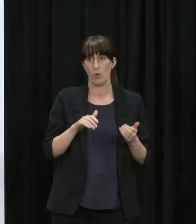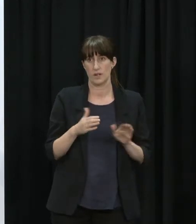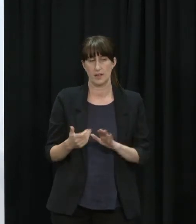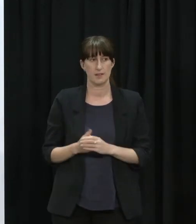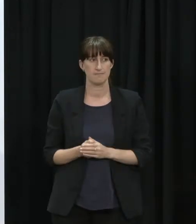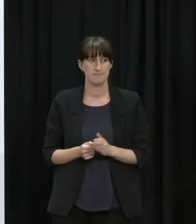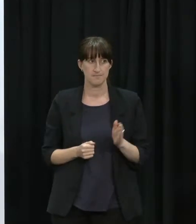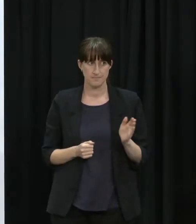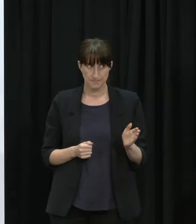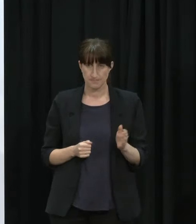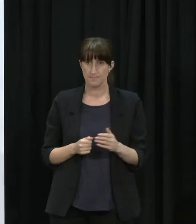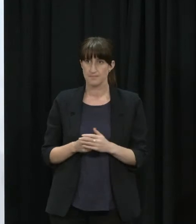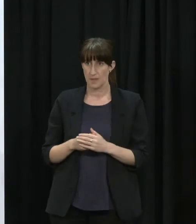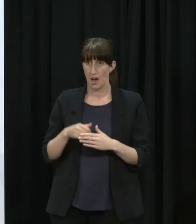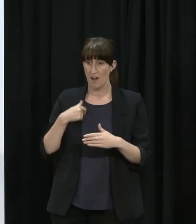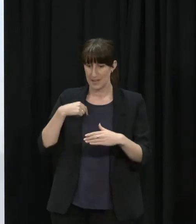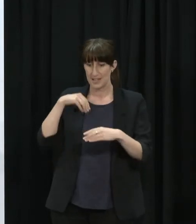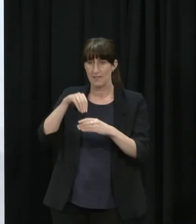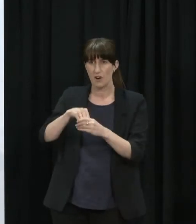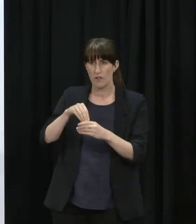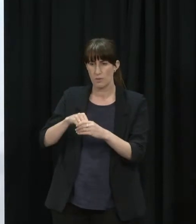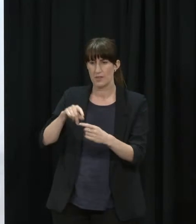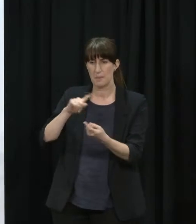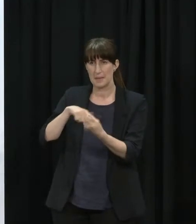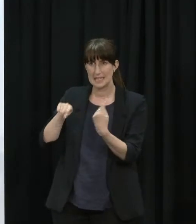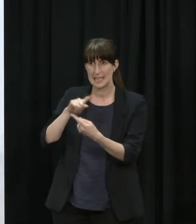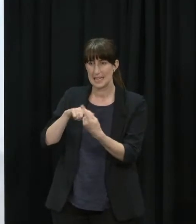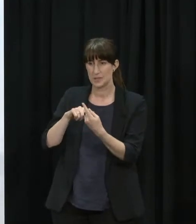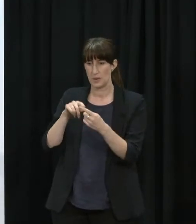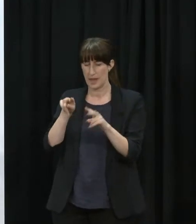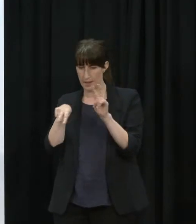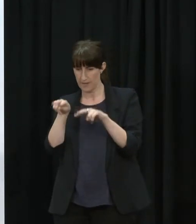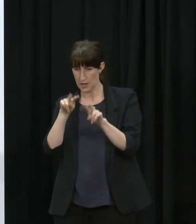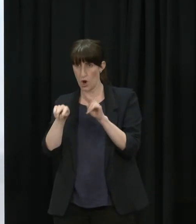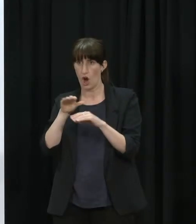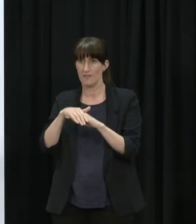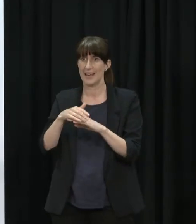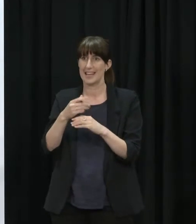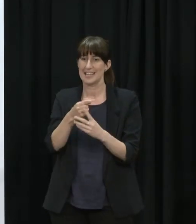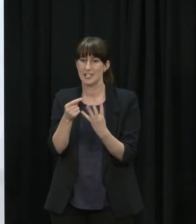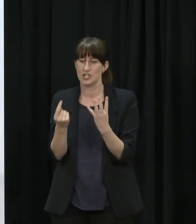I pouri matou mo tera